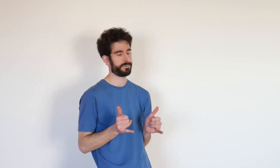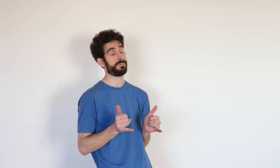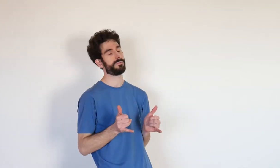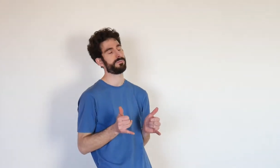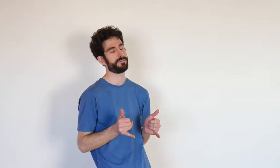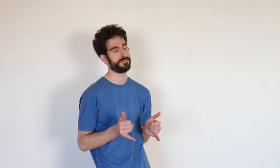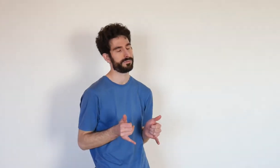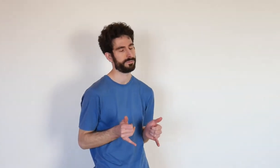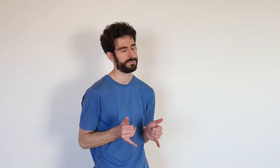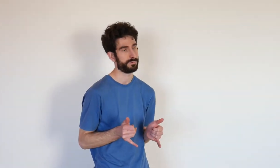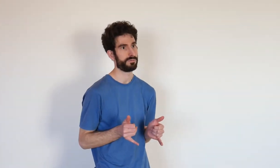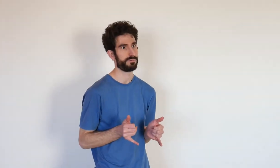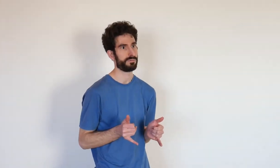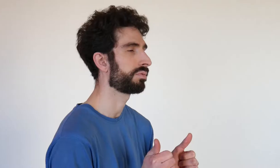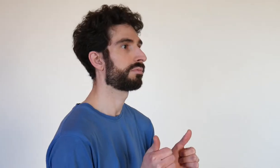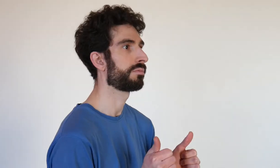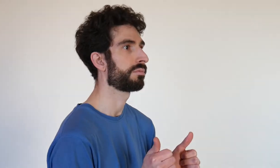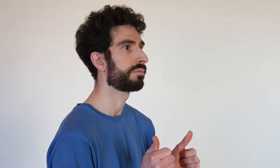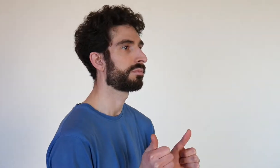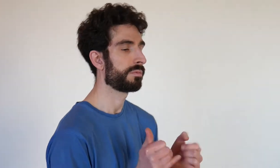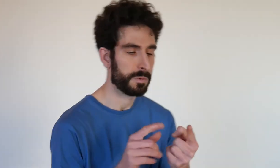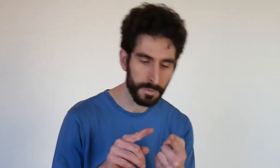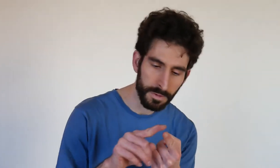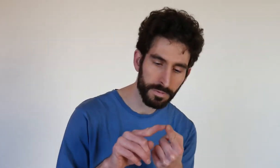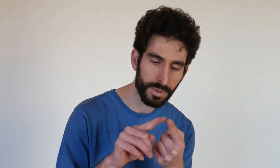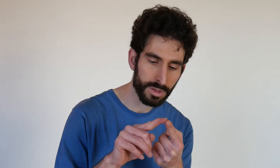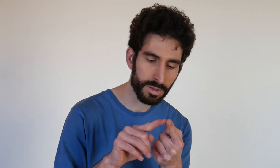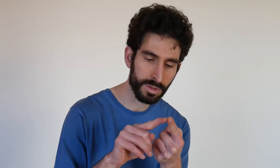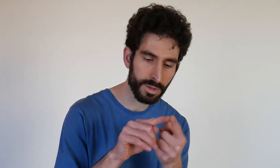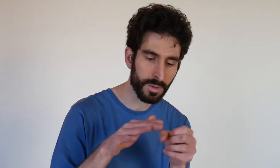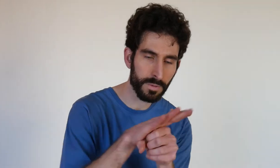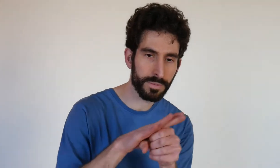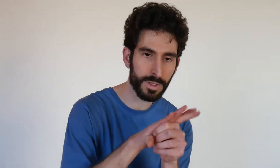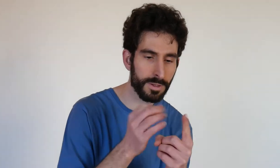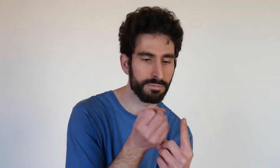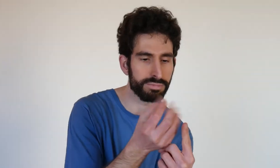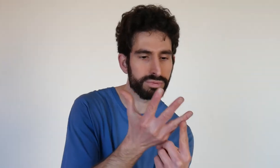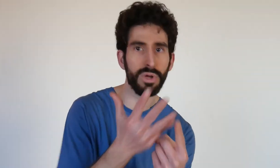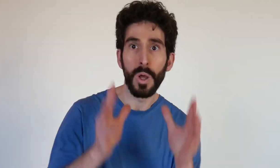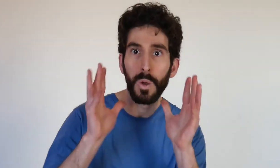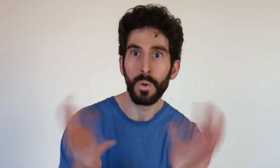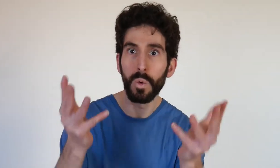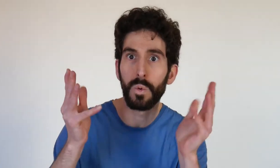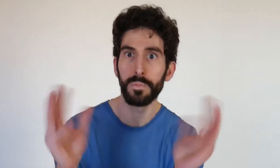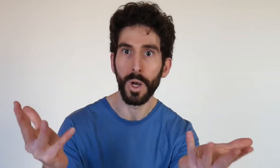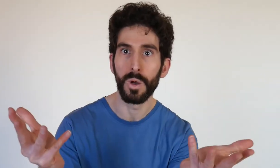Ouf, je me pose un peu. Au fait ! Comment se forment les empreintes digitales ?